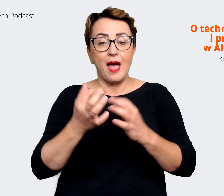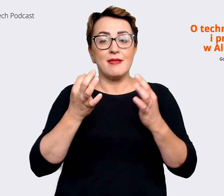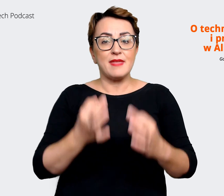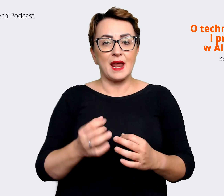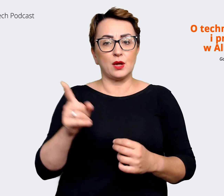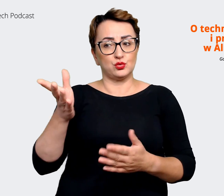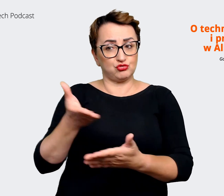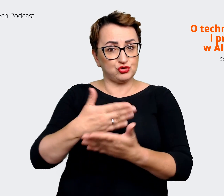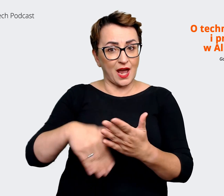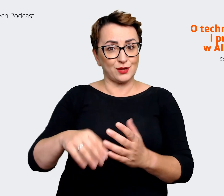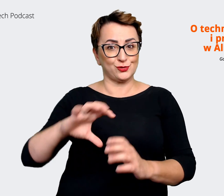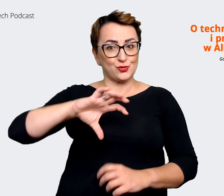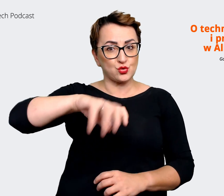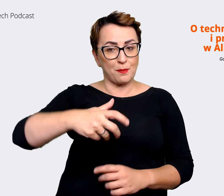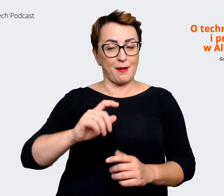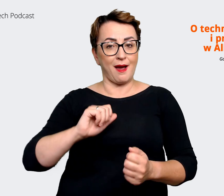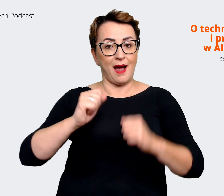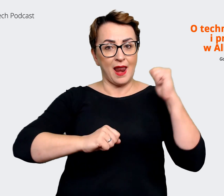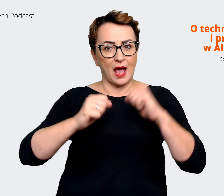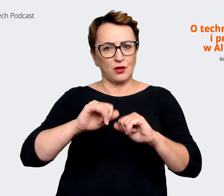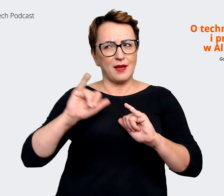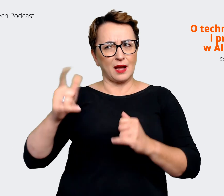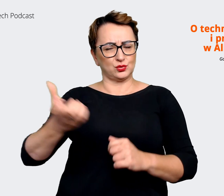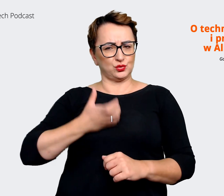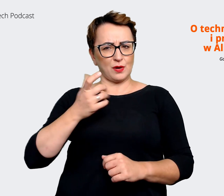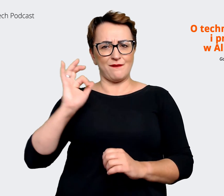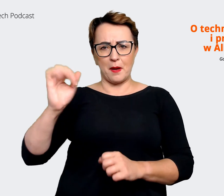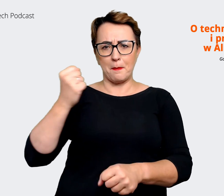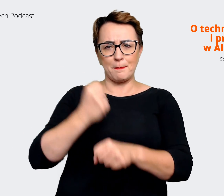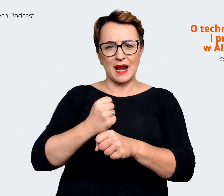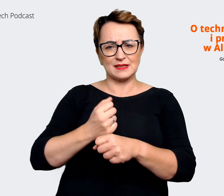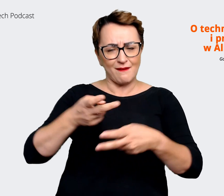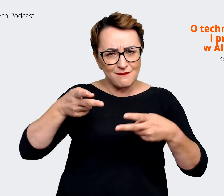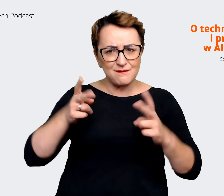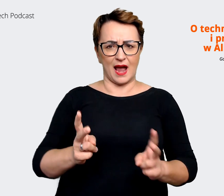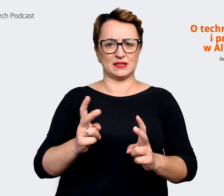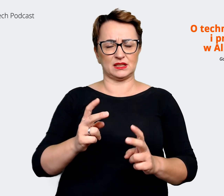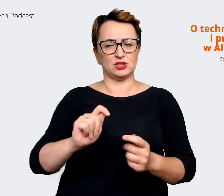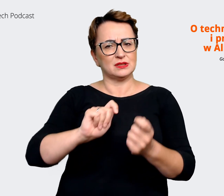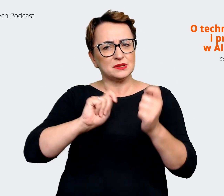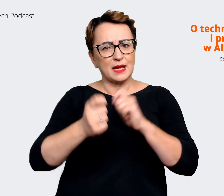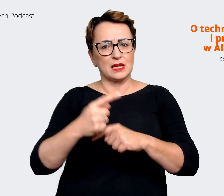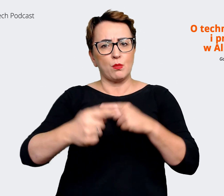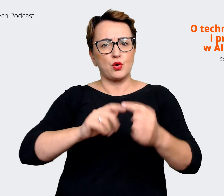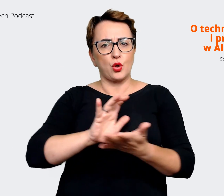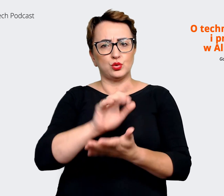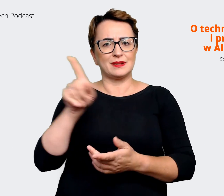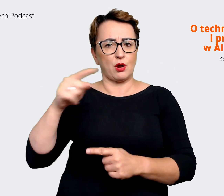częścią Grupy Allegro na ile masz poczucie, że Twoja praca rzeczywiście kształtuje ten produkt, za który ty odpowiadasza? Mariusz: Tak. Moje poczucie